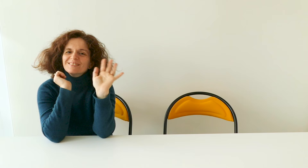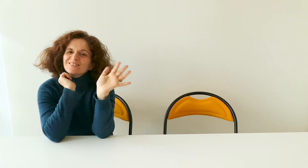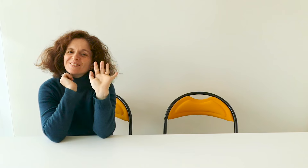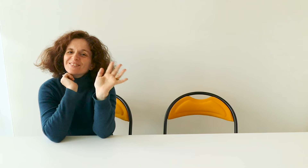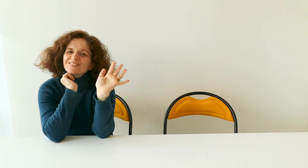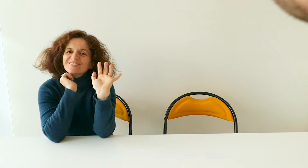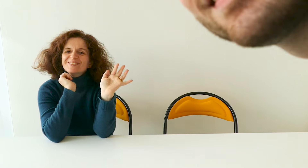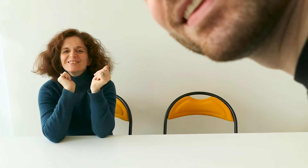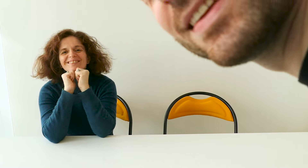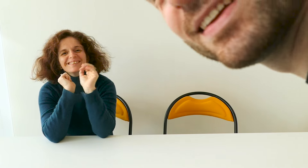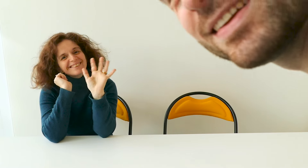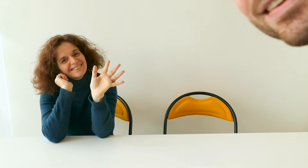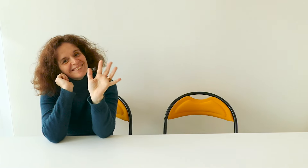Coucou !